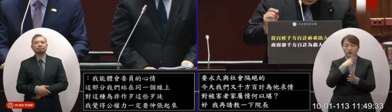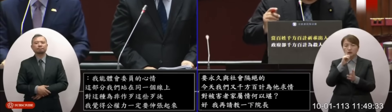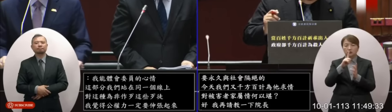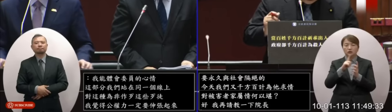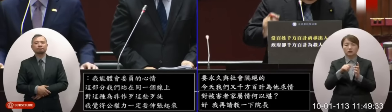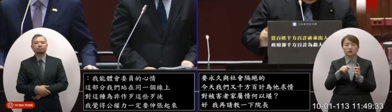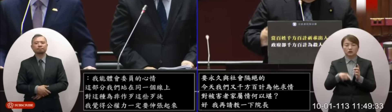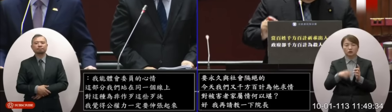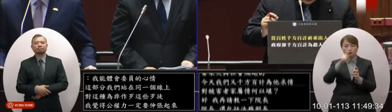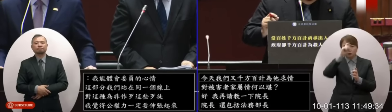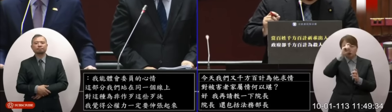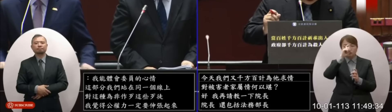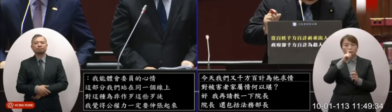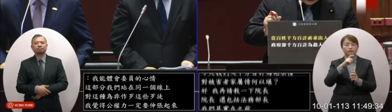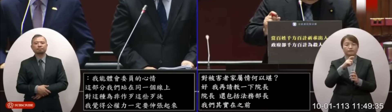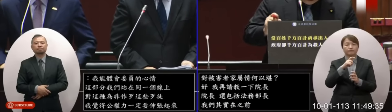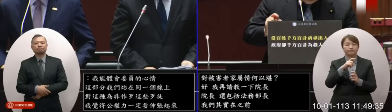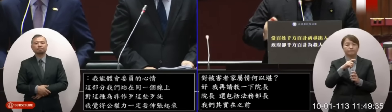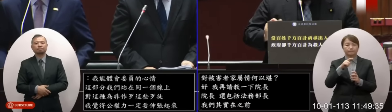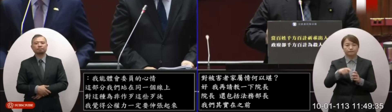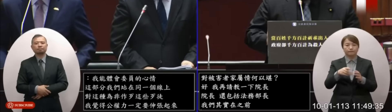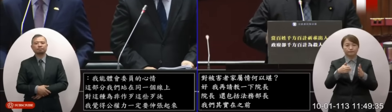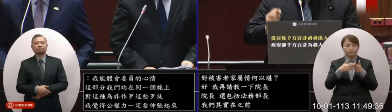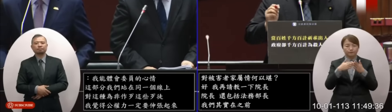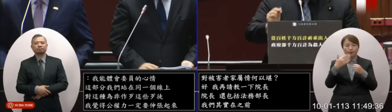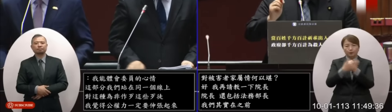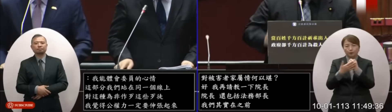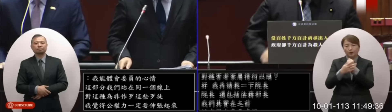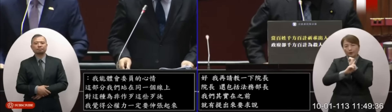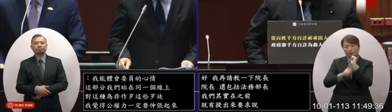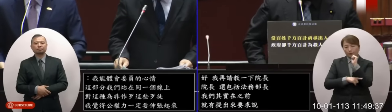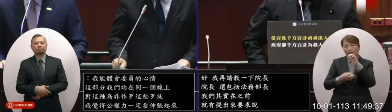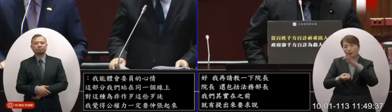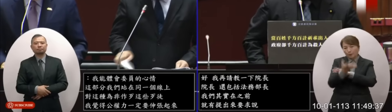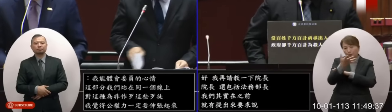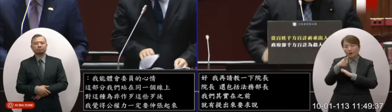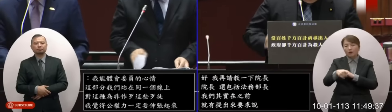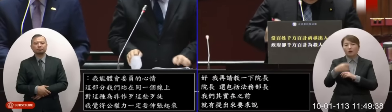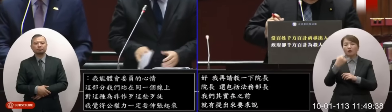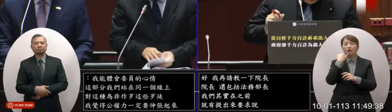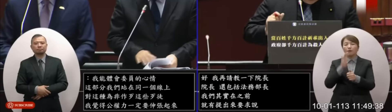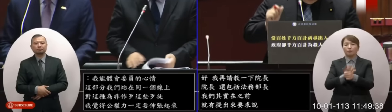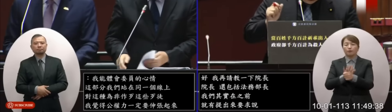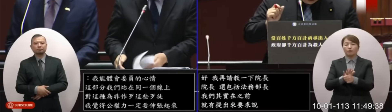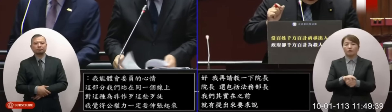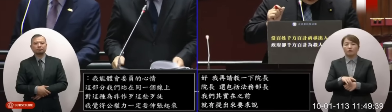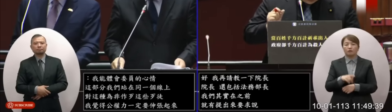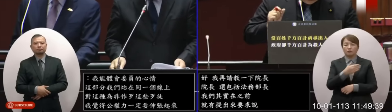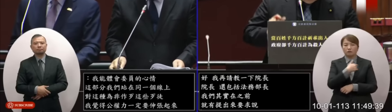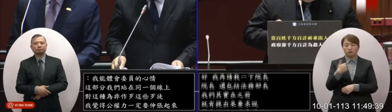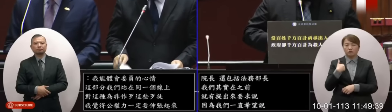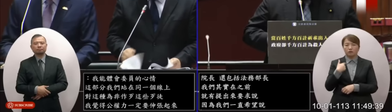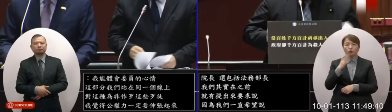因為我們一直希望說揭弊者保護法 我們讓他能夠過 好 讓他能夠順利的立法